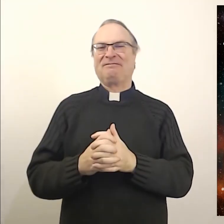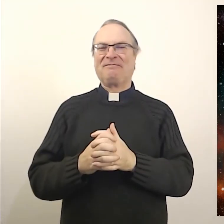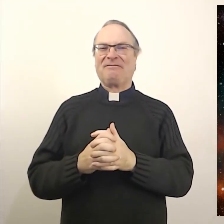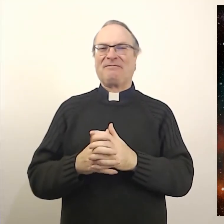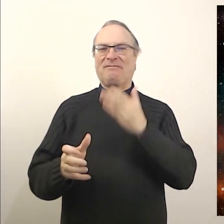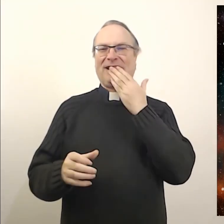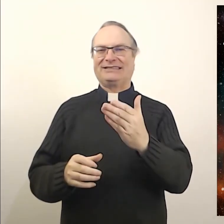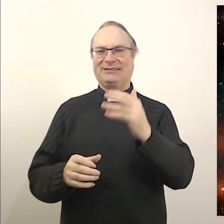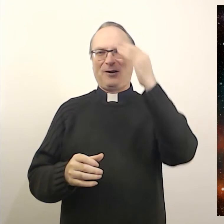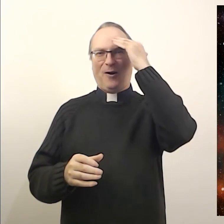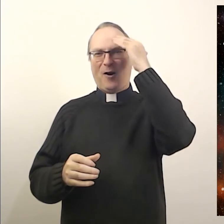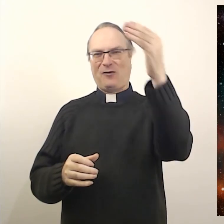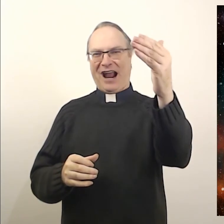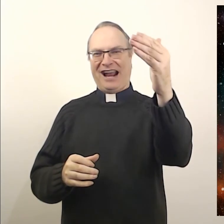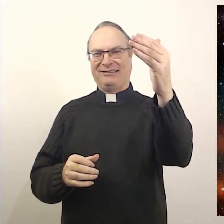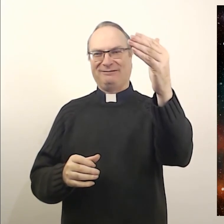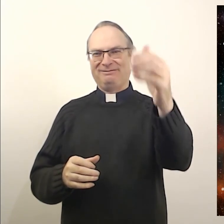Merci et au revoir!